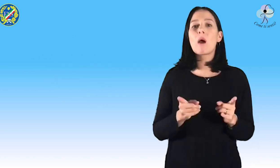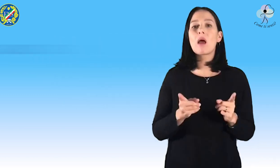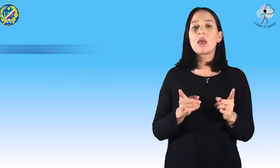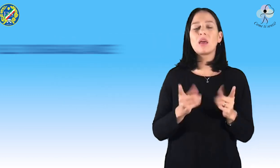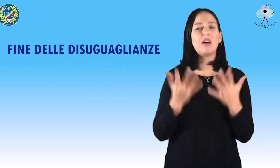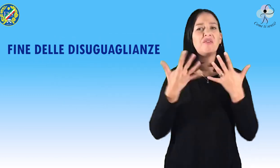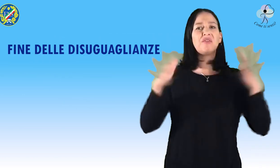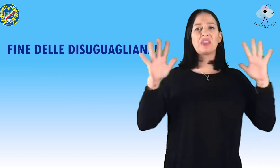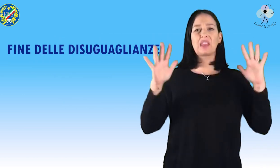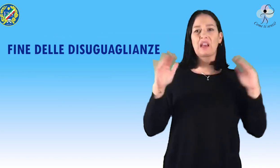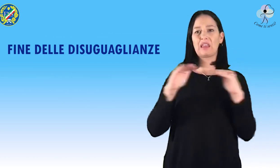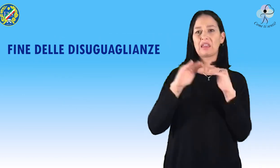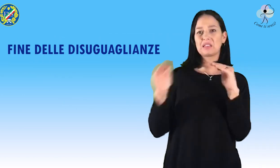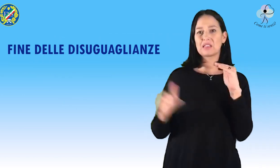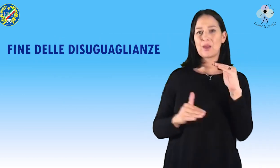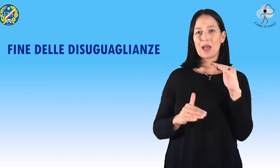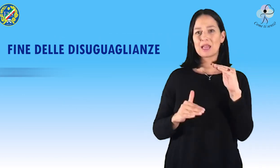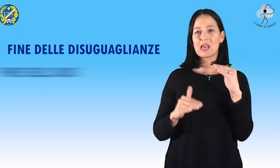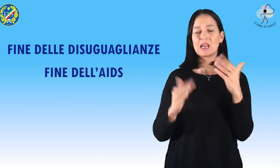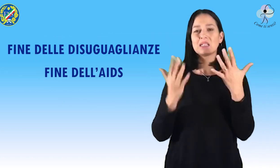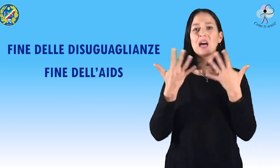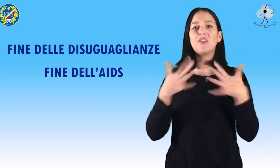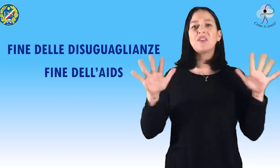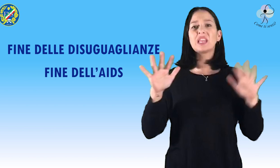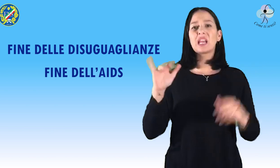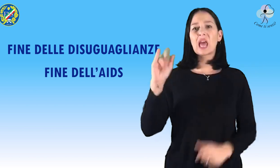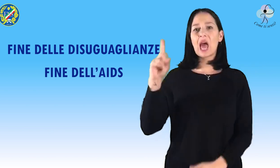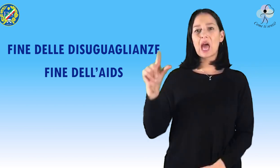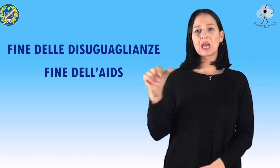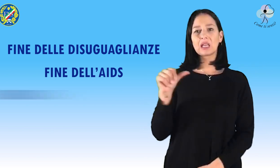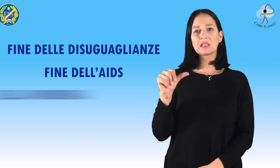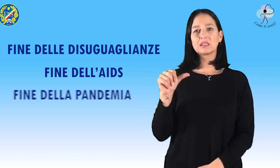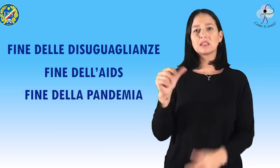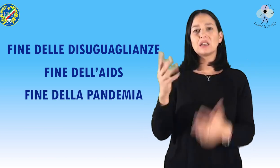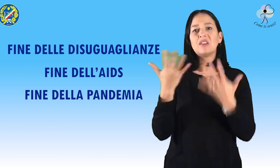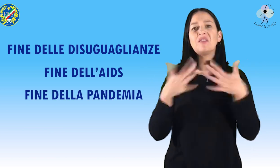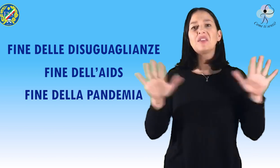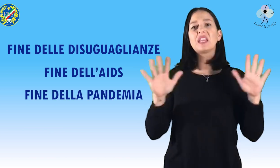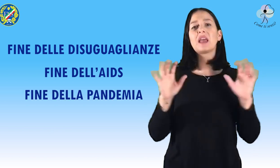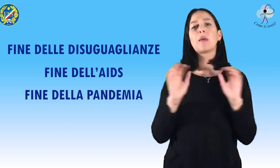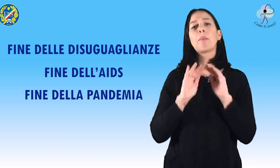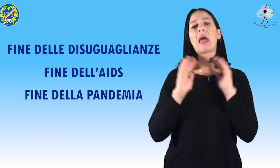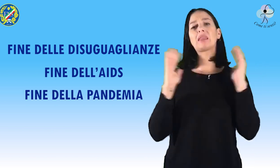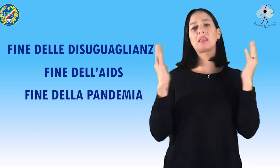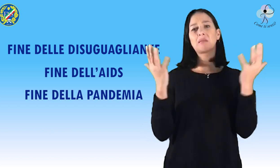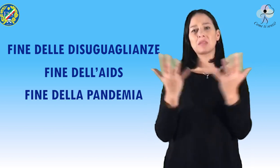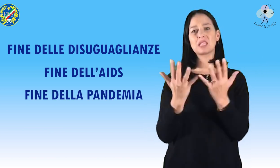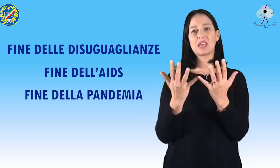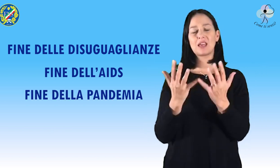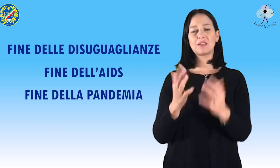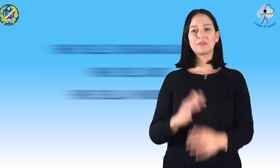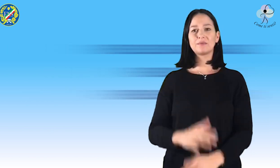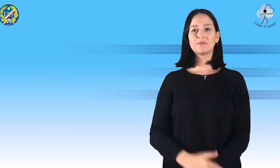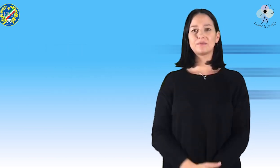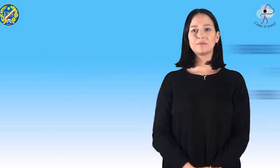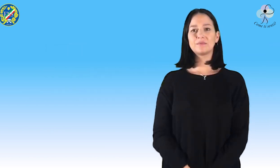Fine delle disuguaglianze. Fine dell'AIDS. Fine delle pandemie.